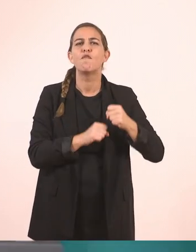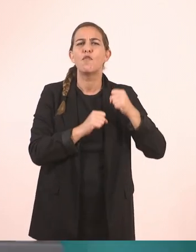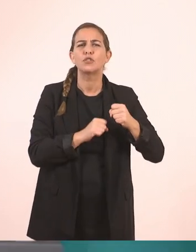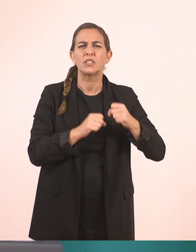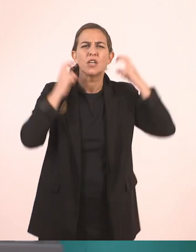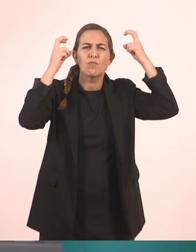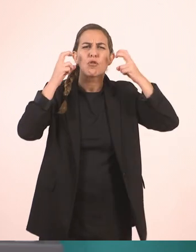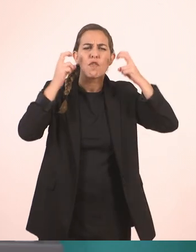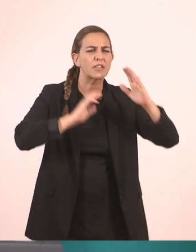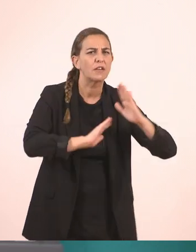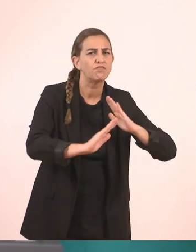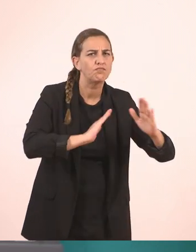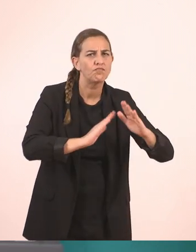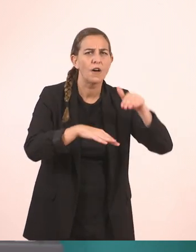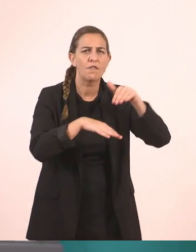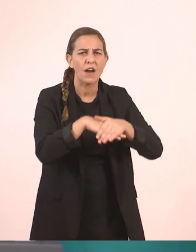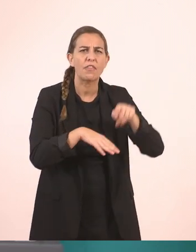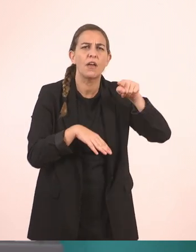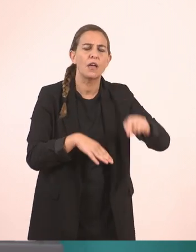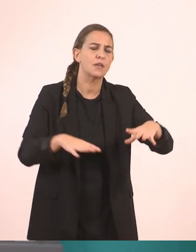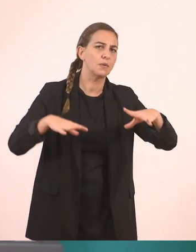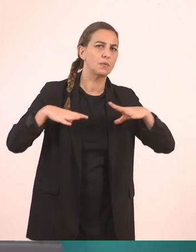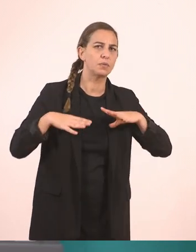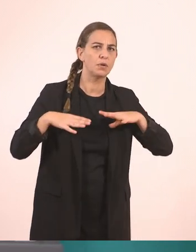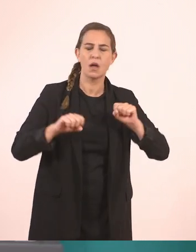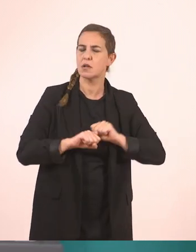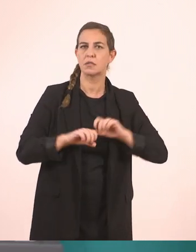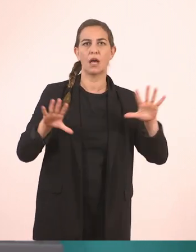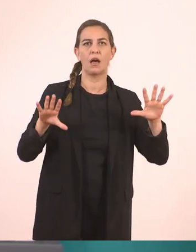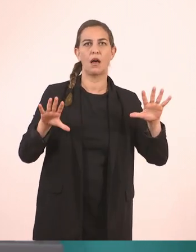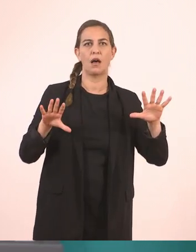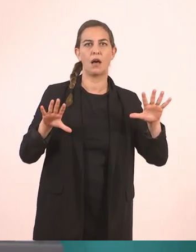και ξεκουράζονταν. Ξαφνικά η νύχτα έγινε μέρα!